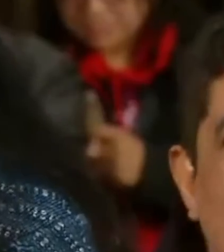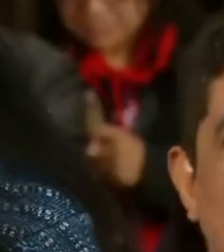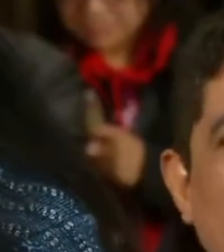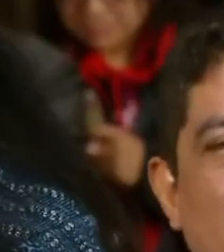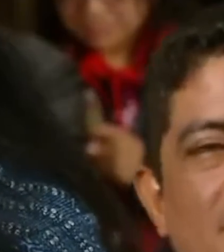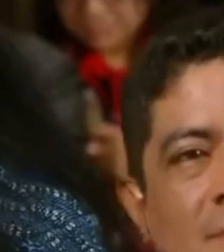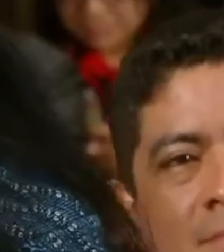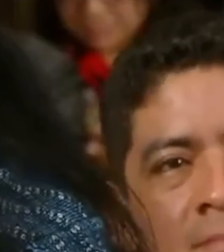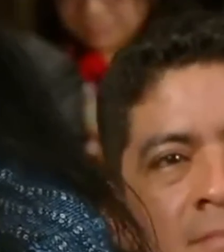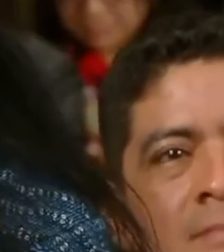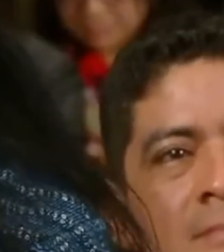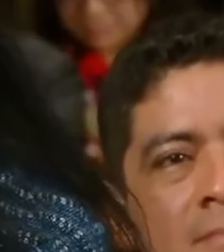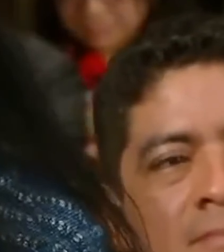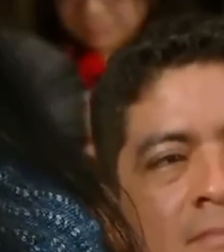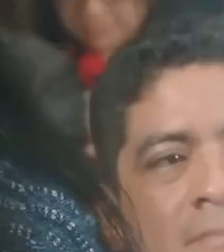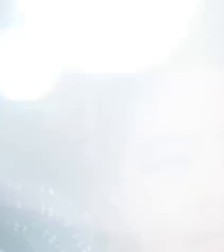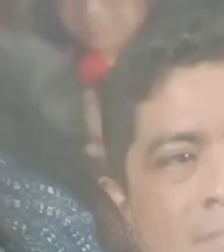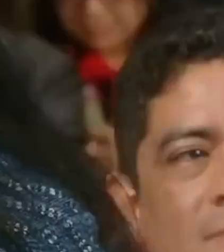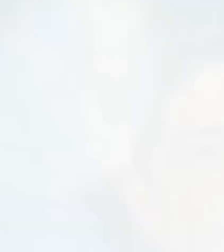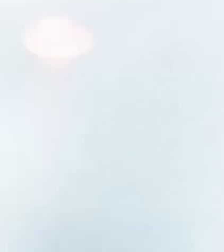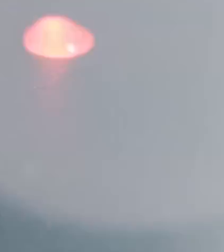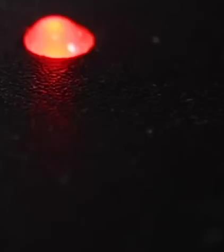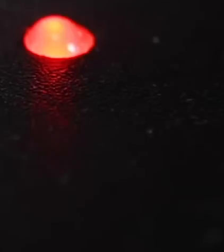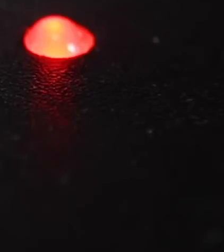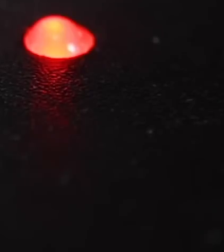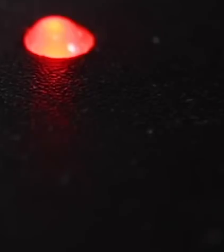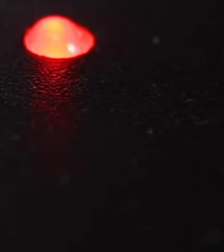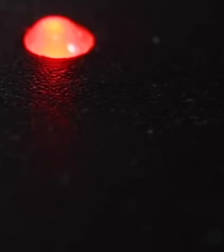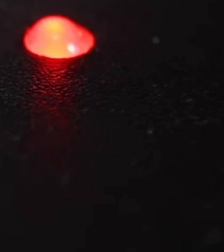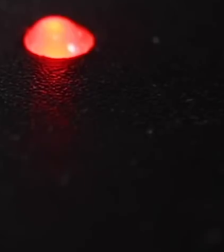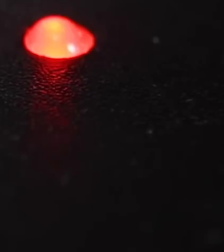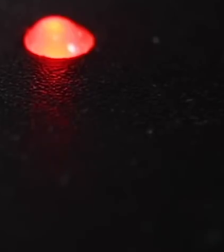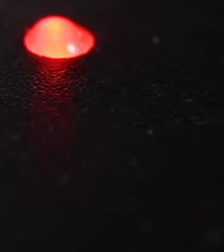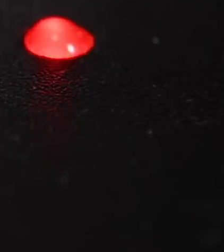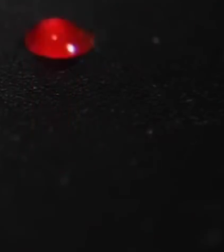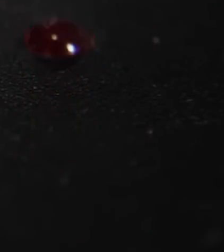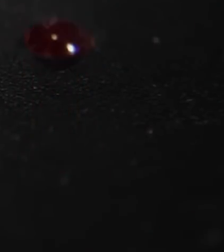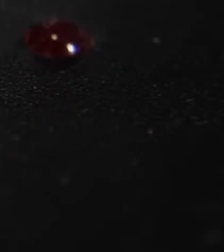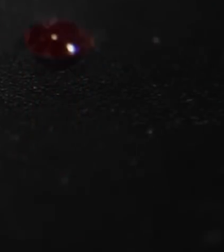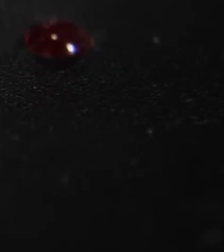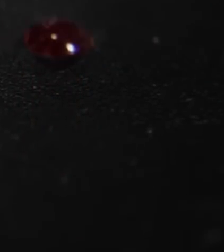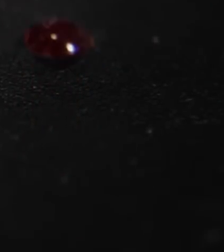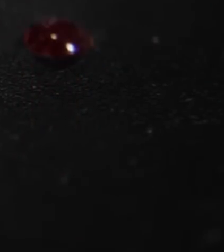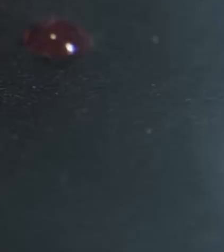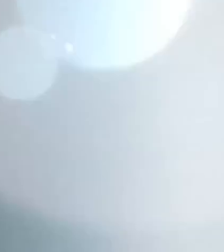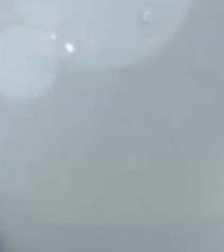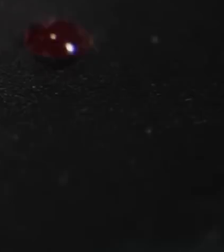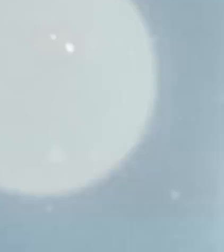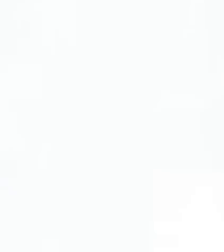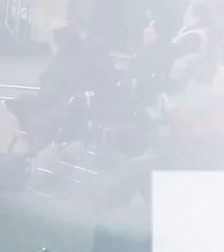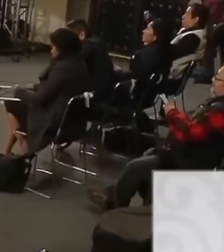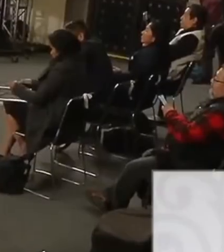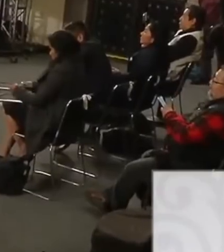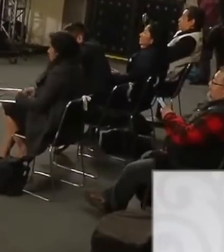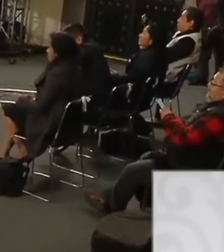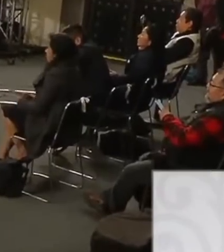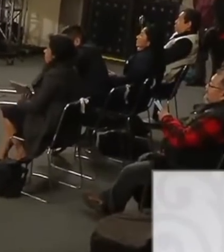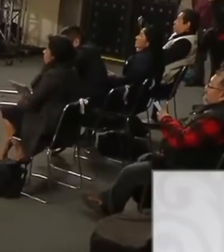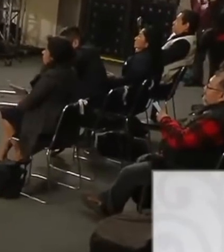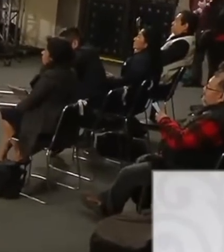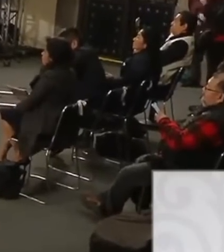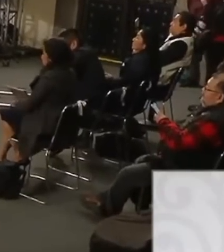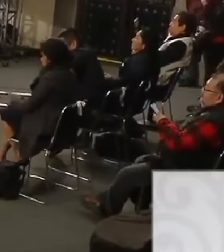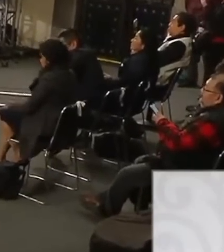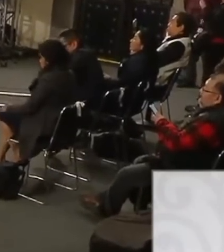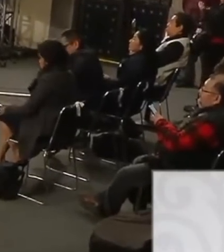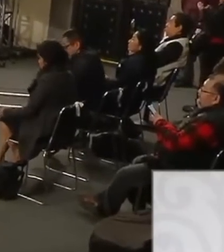final le tuvieron que apagar el micrófono y así fue como por fin dieron fin a su participación